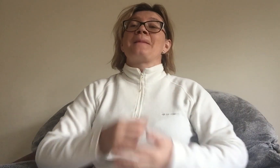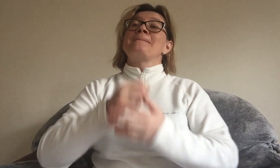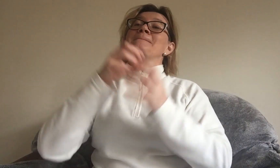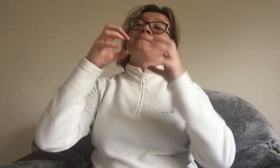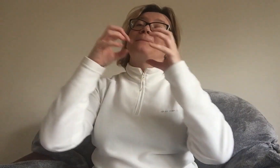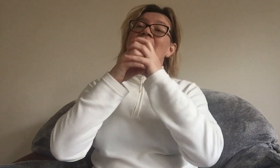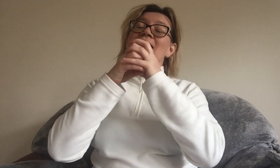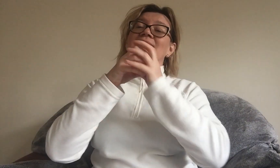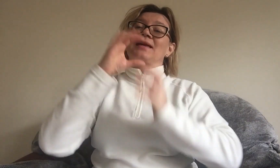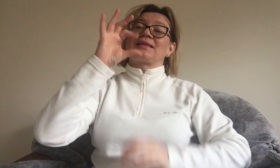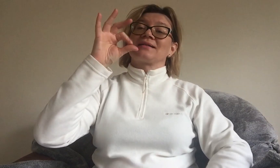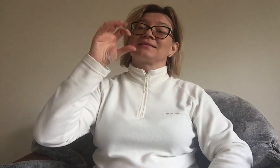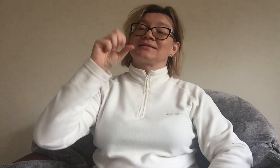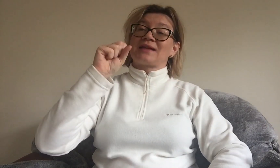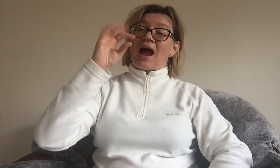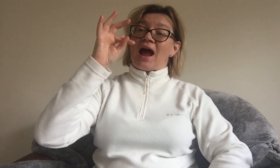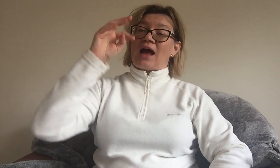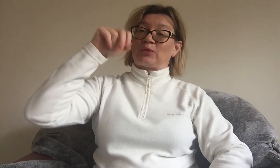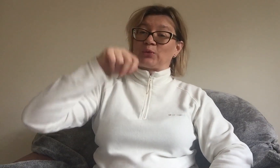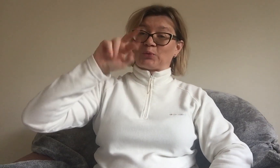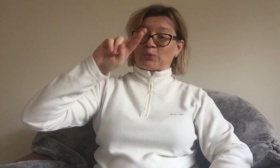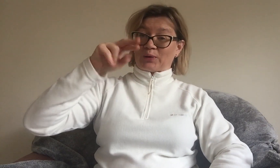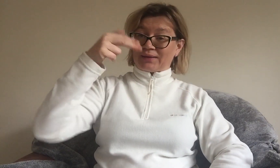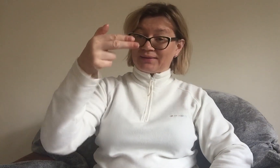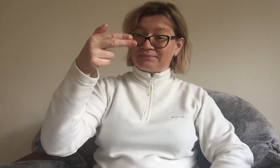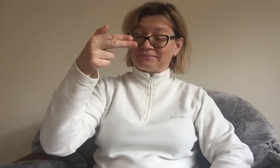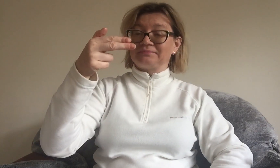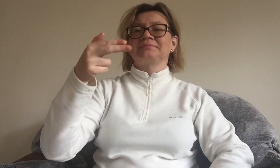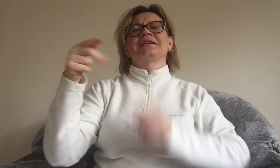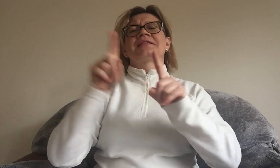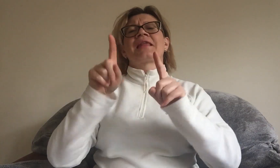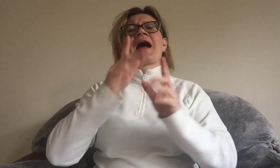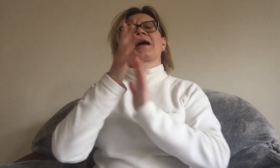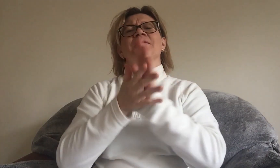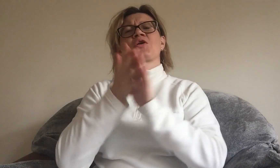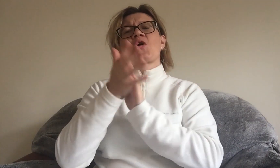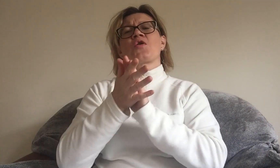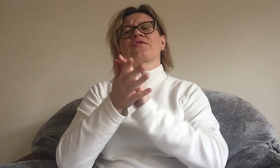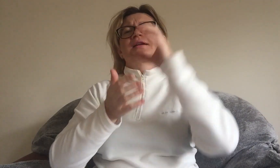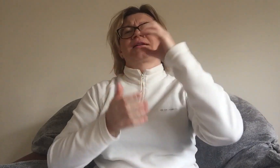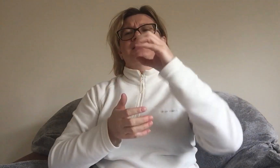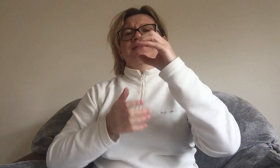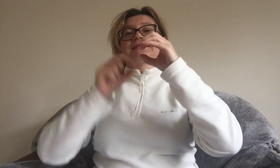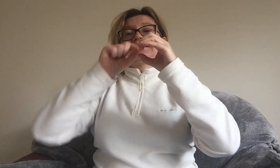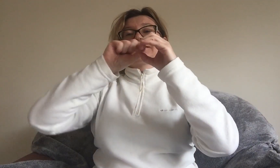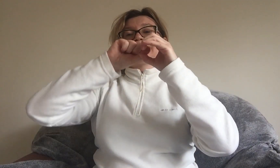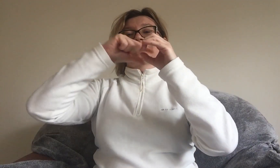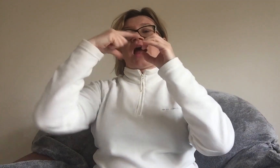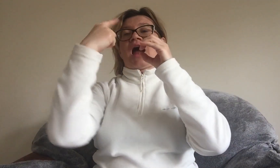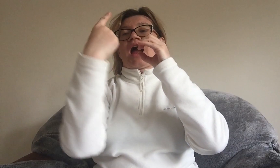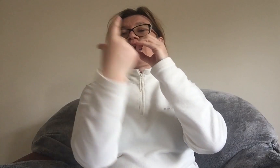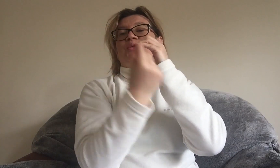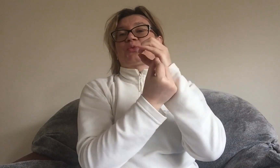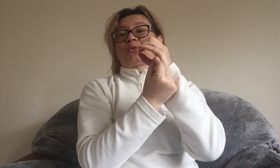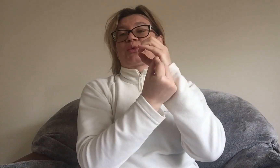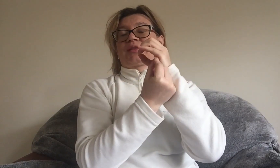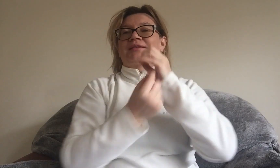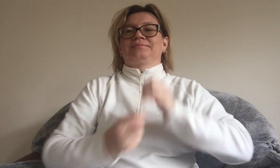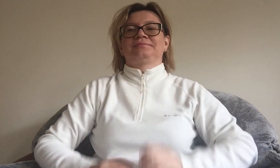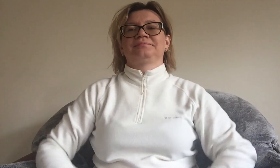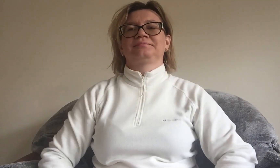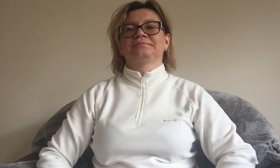i Saturn znak migowy......